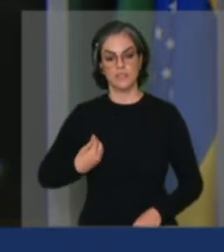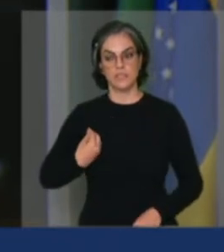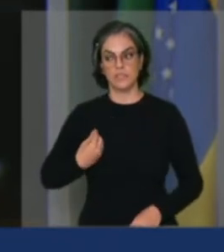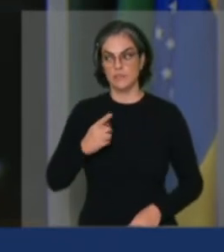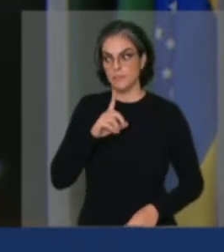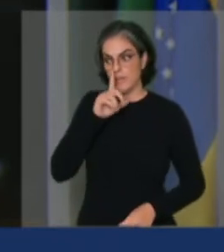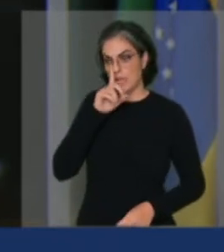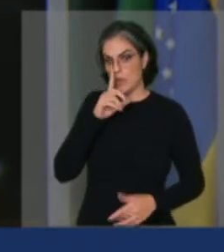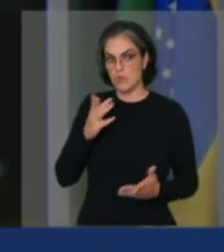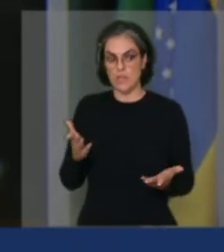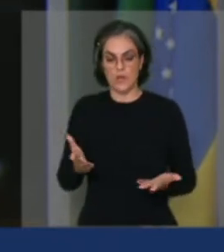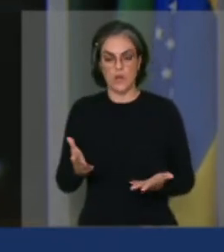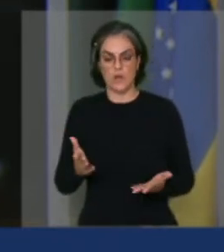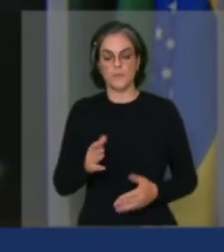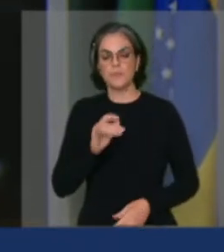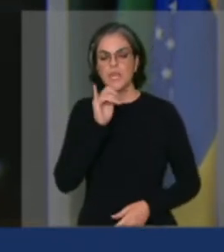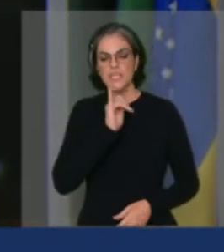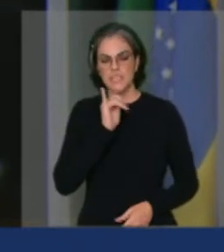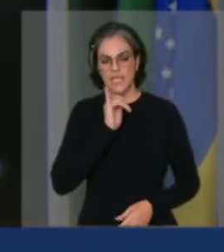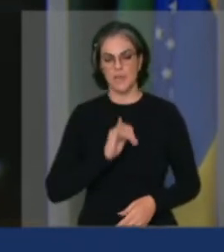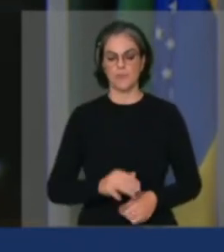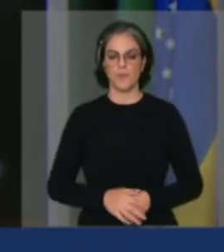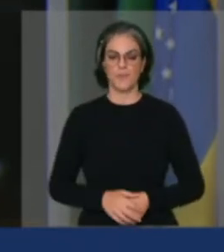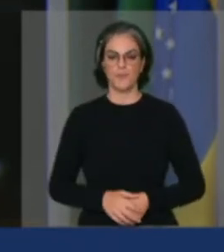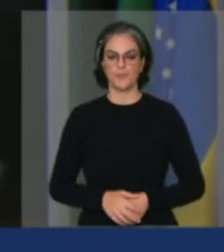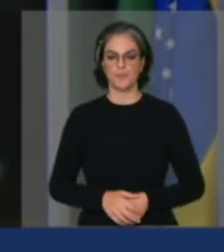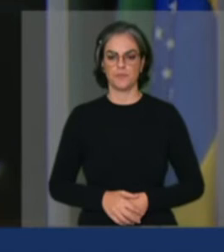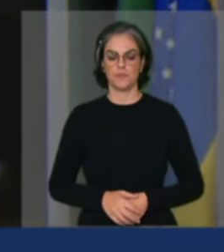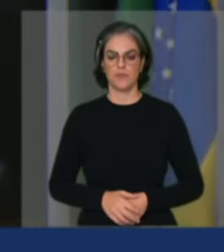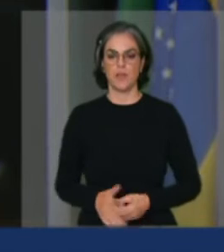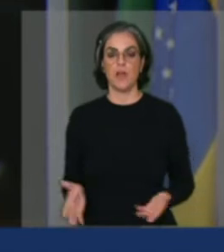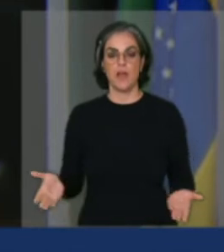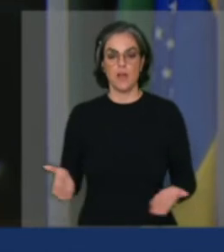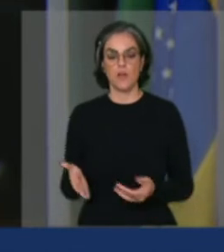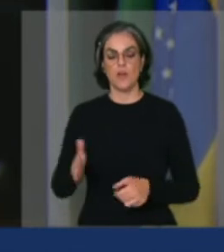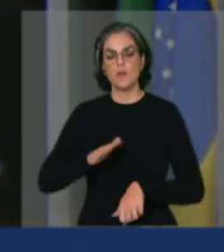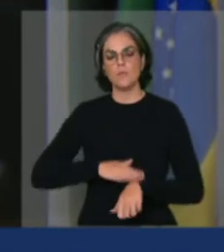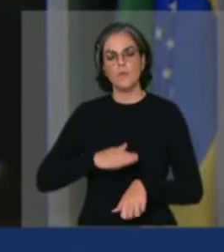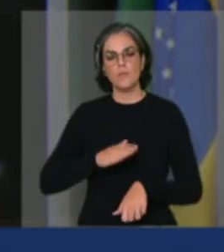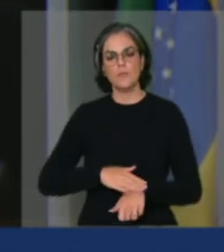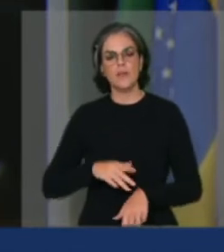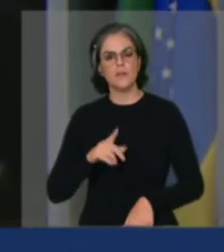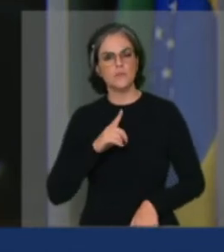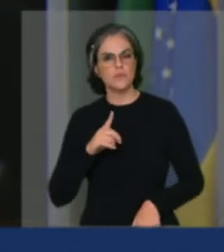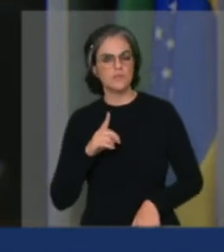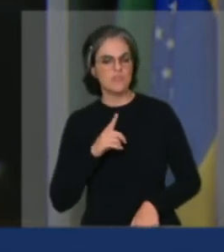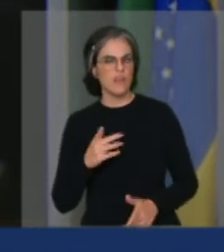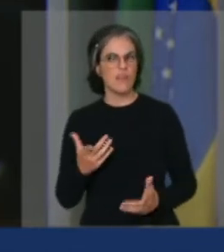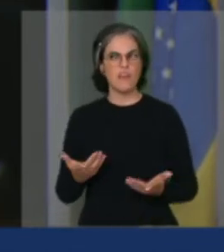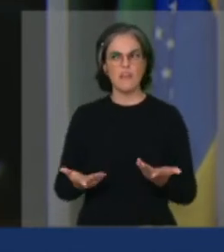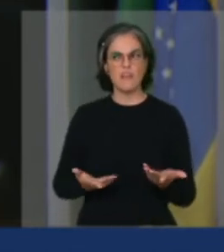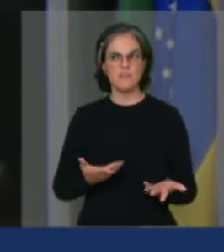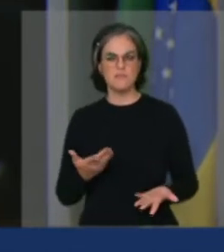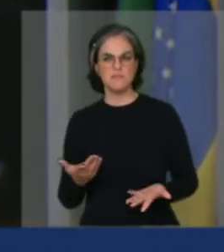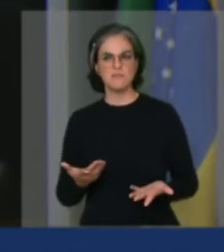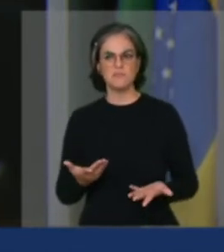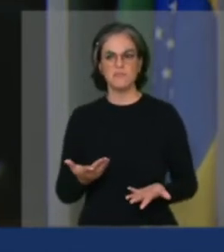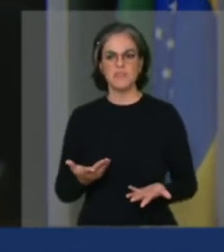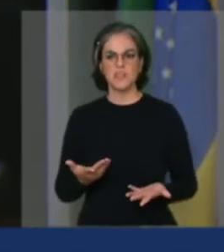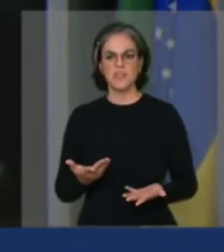AMEAÇADOS. POR EXEMPLO. TEM ESTAMOS VIVENDO ALGUM TIPO DE INSTABILIDADE INCONSTITUCIONAL